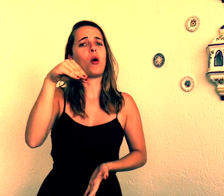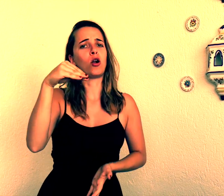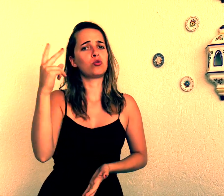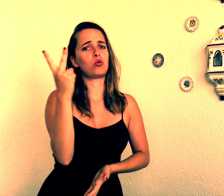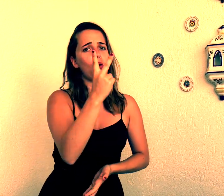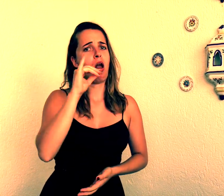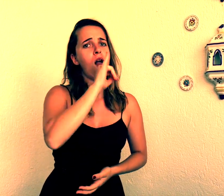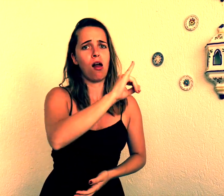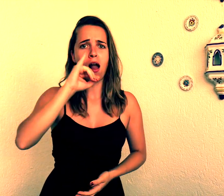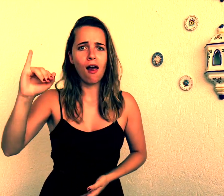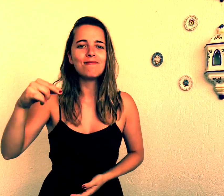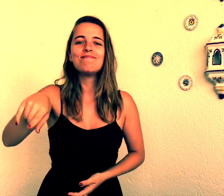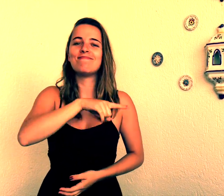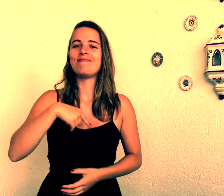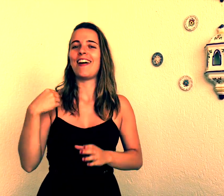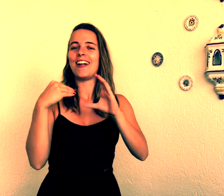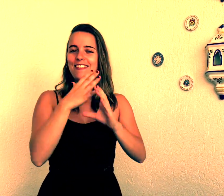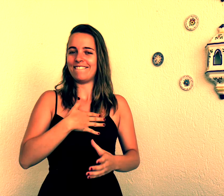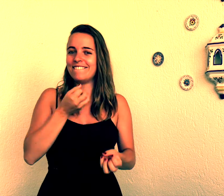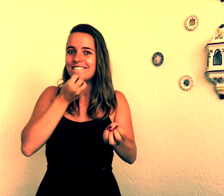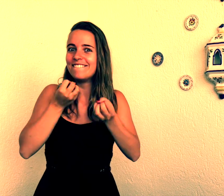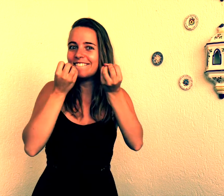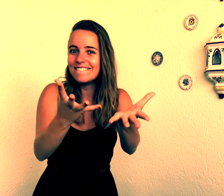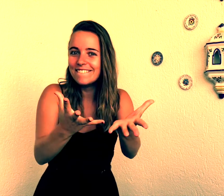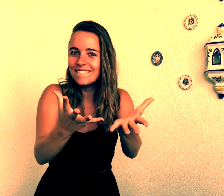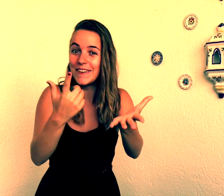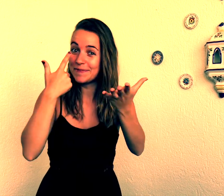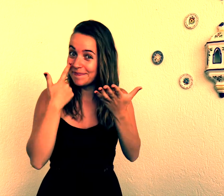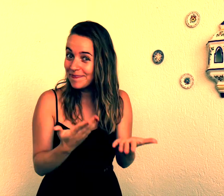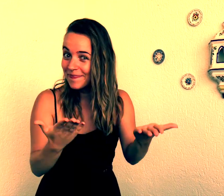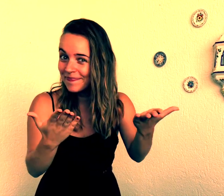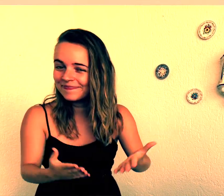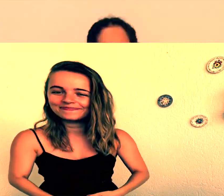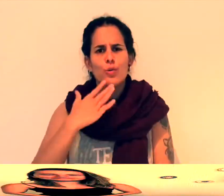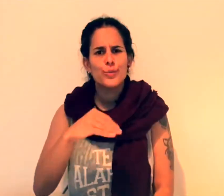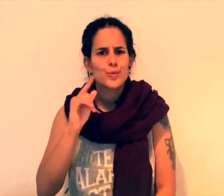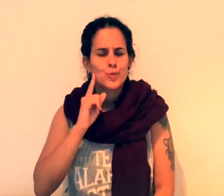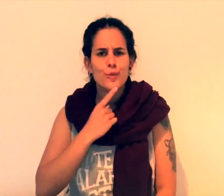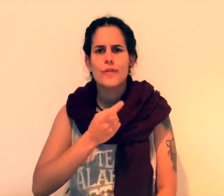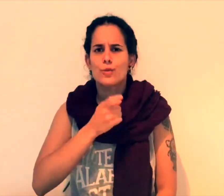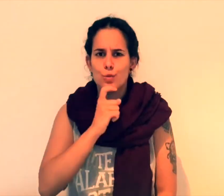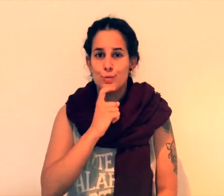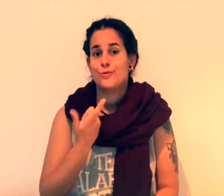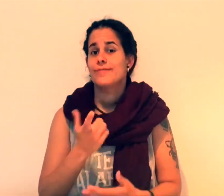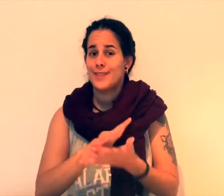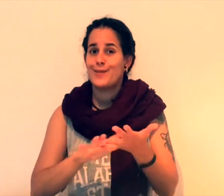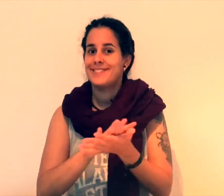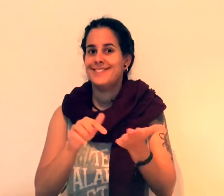Y el Comité Ejecutivo de la CJS-CNSE desea compartir algunos mensajes: ¿Cómo se comunica la juventud sorda? Principalmente a través de la lengua de signos,